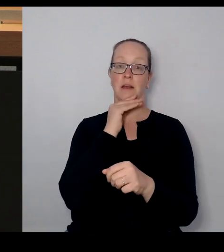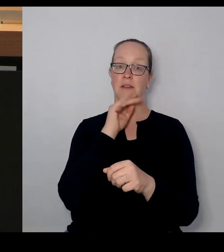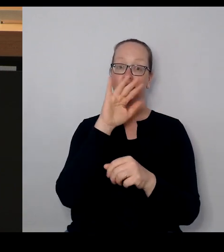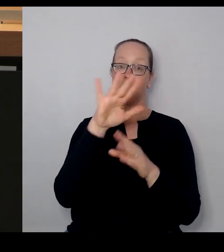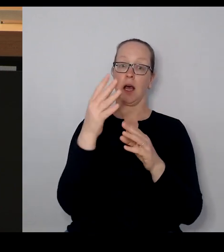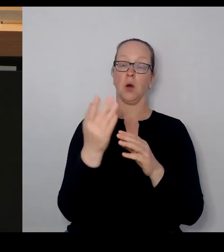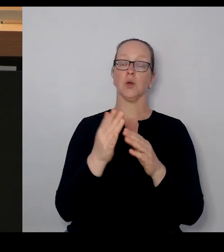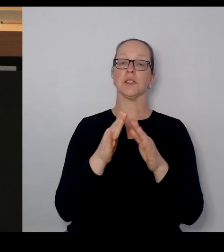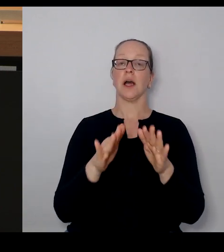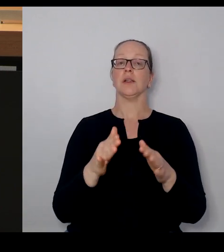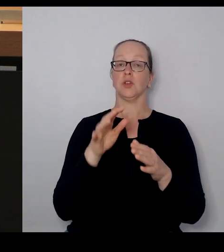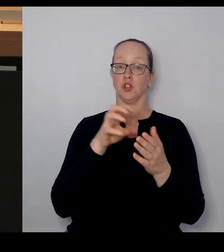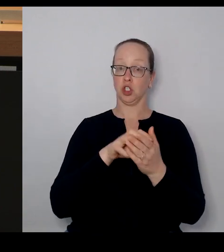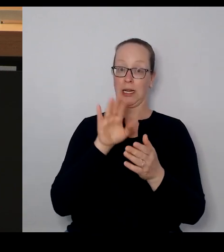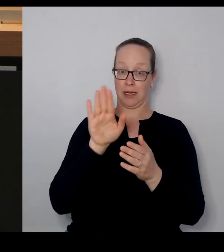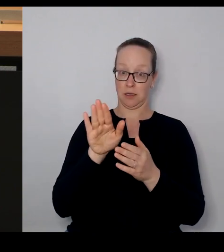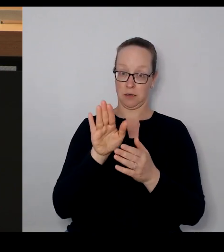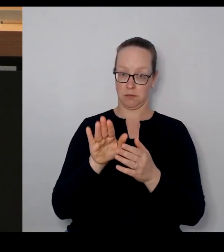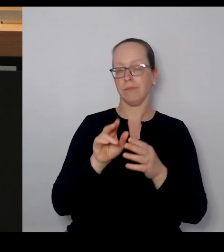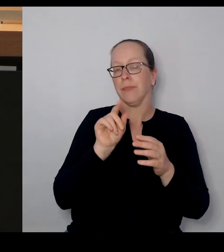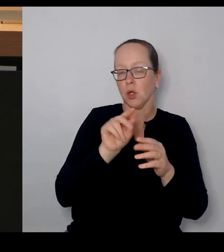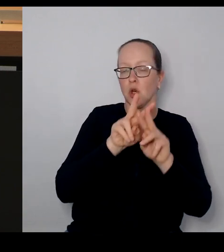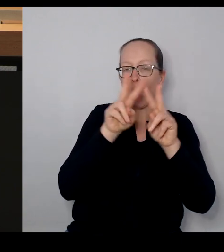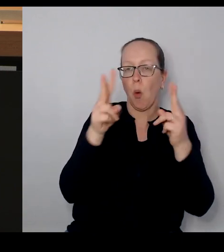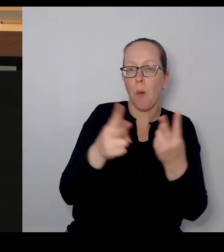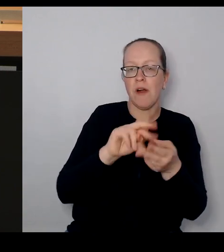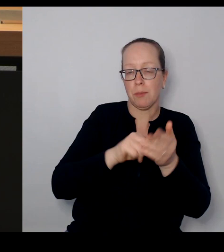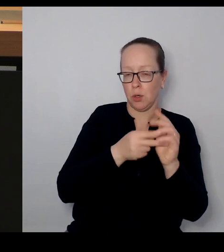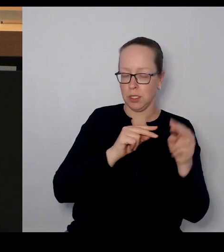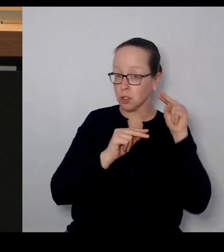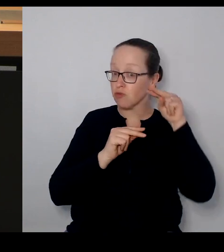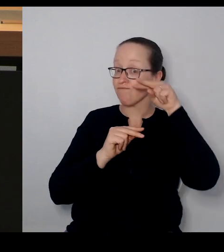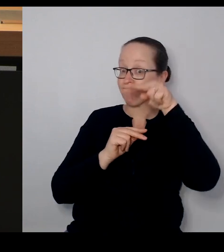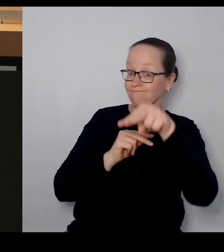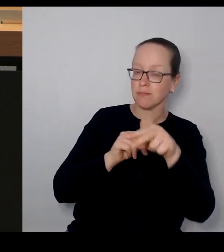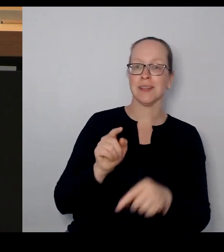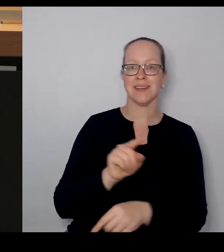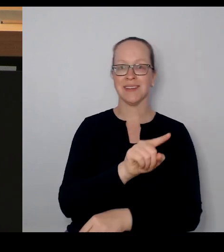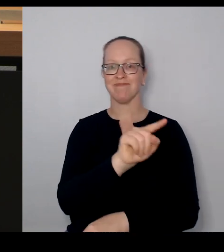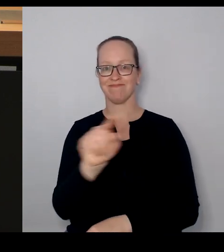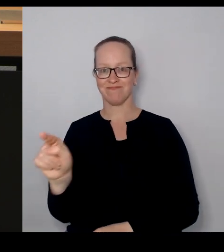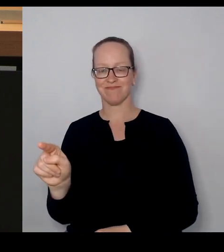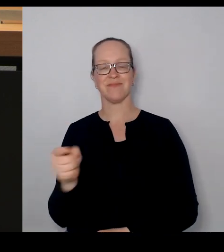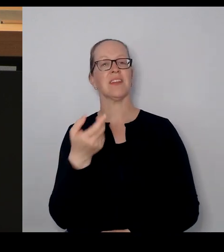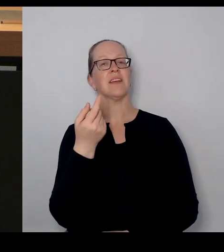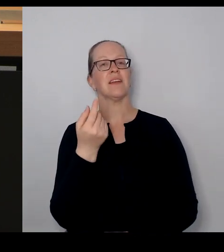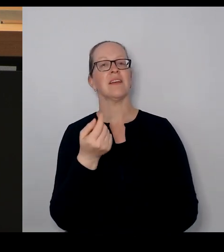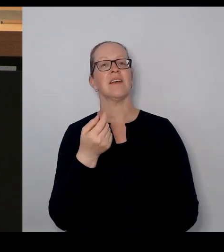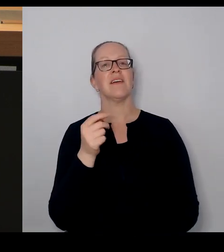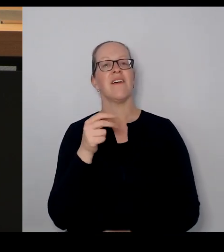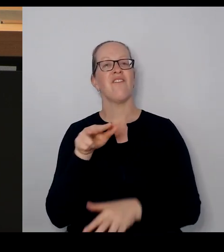Sie legen offensichtlich einen wirtschaftspolitischen Antrag vor. Das ist wiederum auch die Frage, die sich mir stellt.